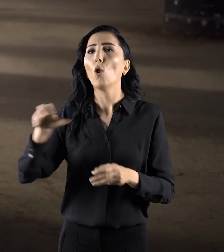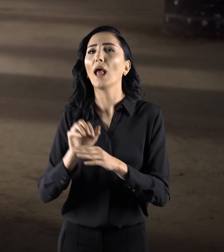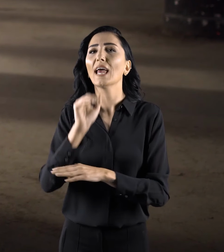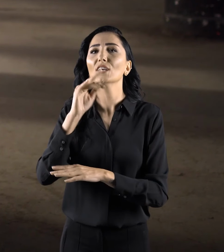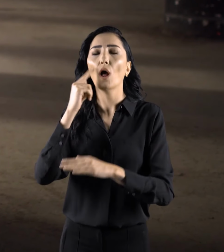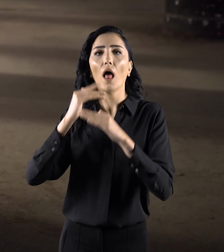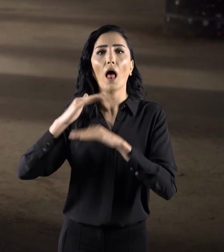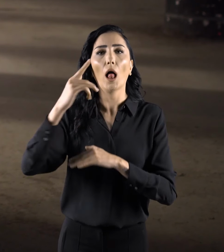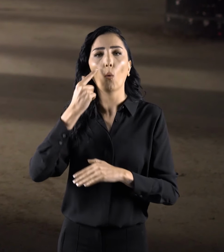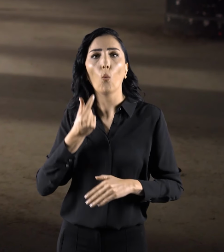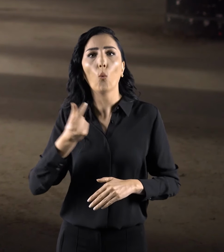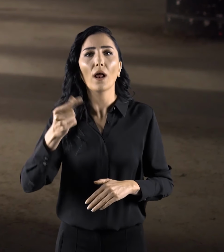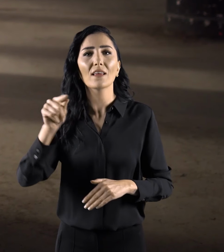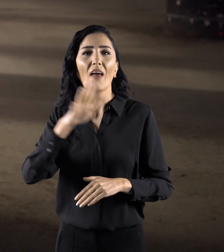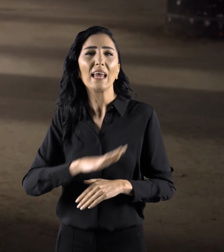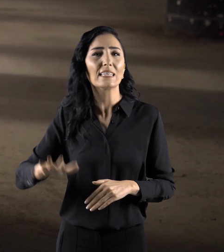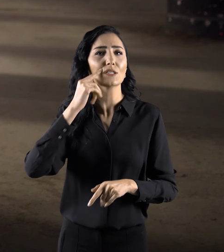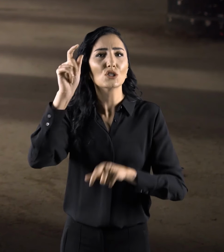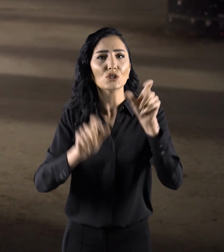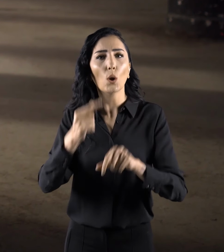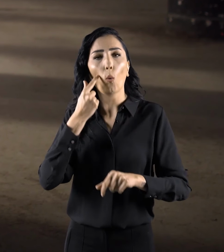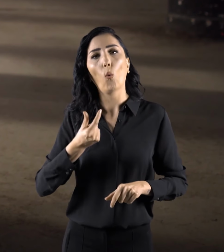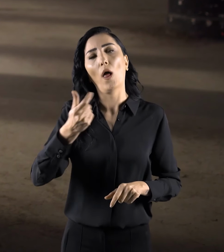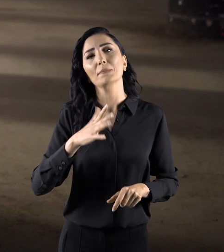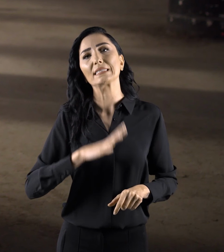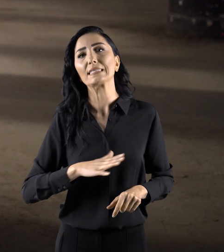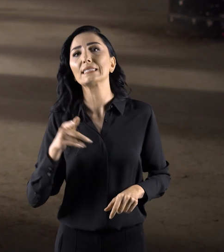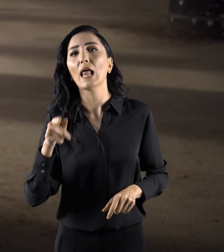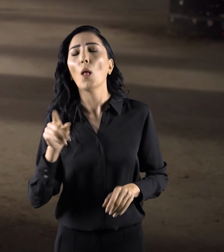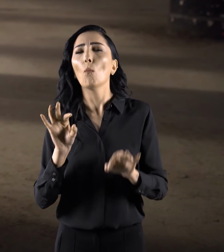bölgede yaşayan halk uyarılır ve etrafındaki kişileri uyarması istenir.